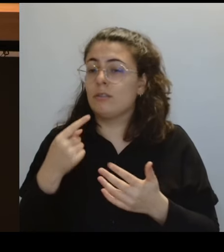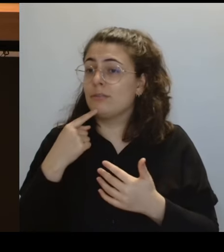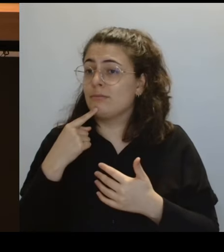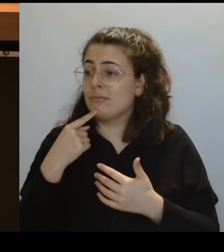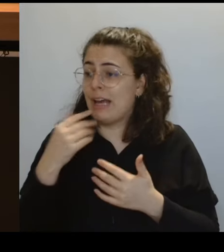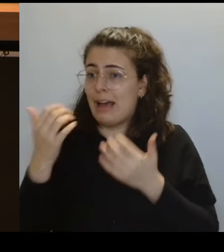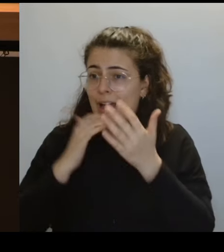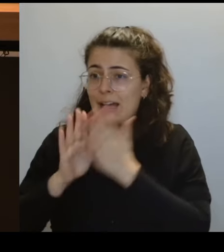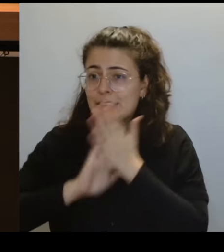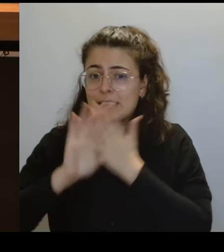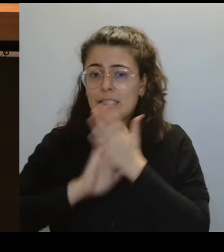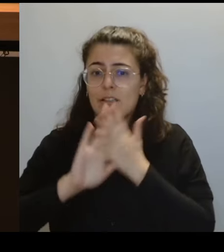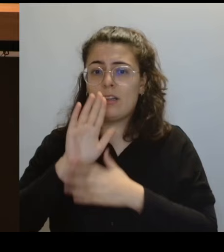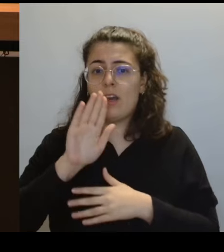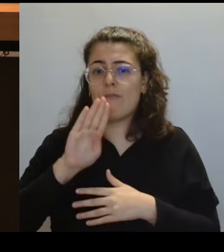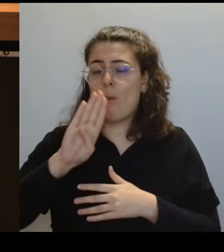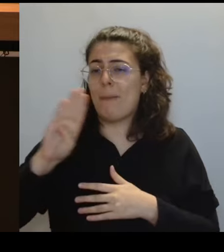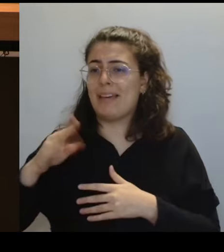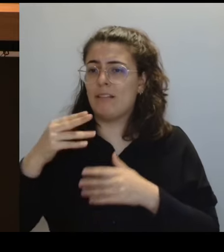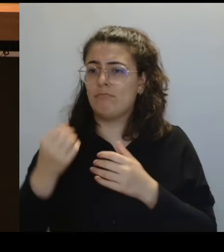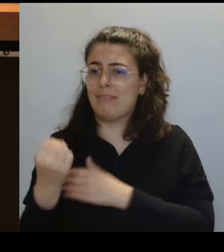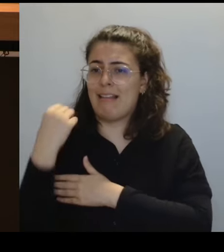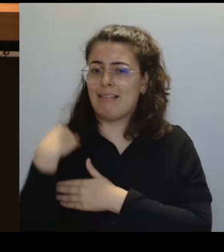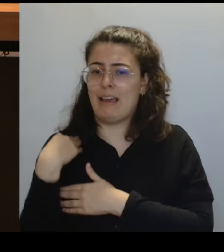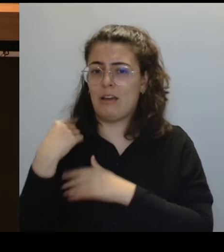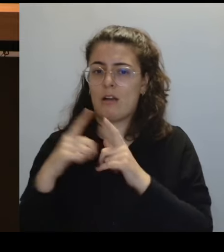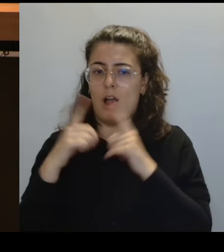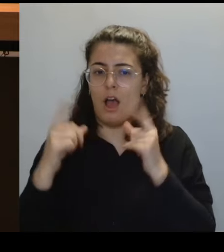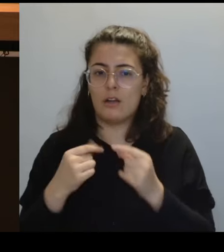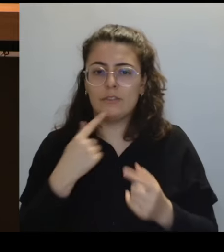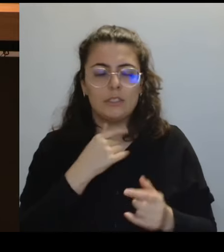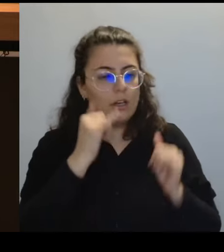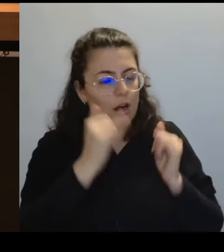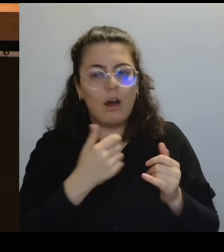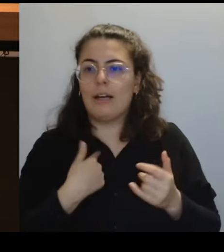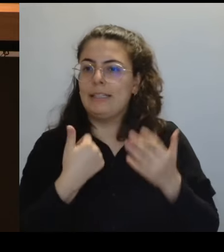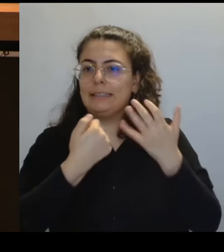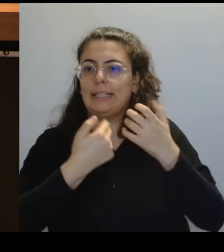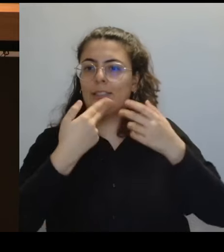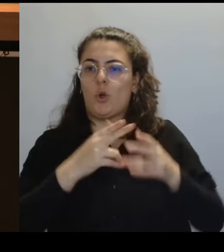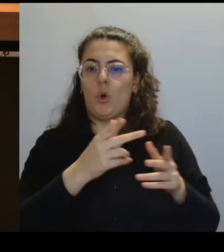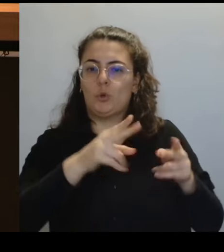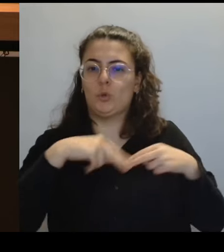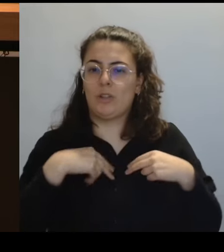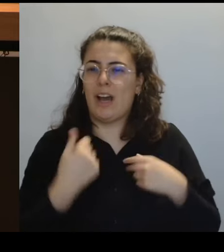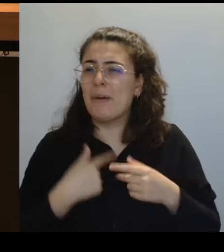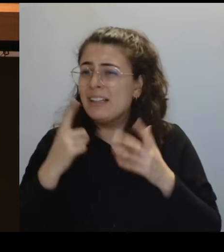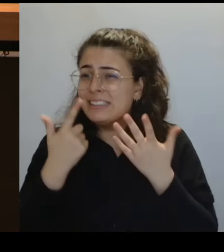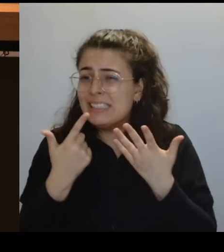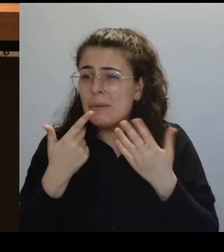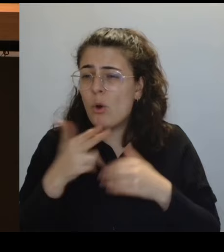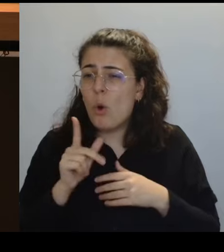Und dann hat sie gesagt, jetzt kriege ich die 60 € wieder, aber ich muss 7 € Gebühren zahlen. Für etwas, was sie nicht zu verantworten